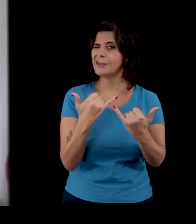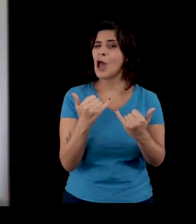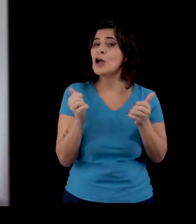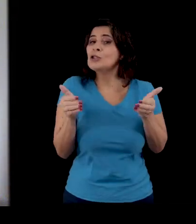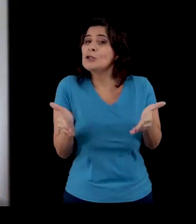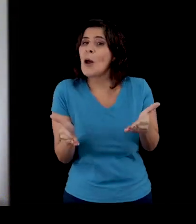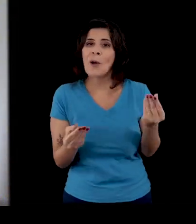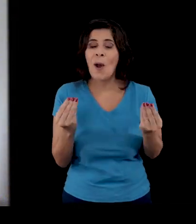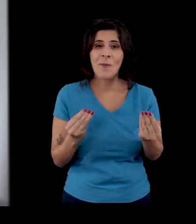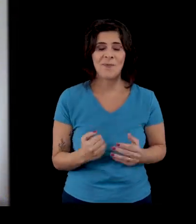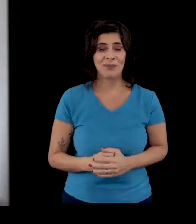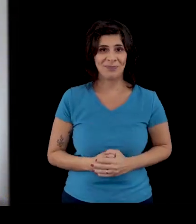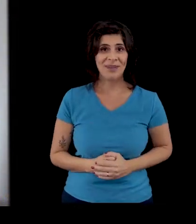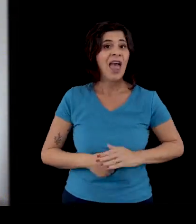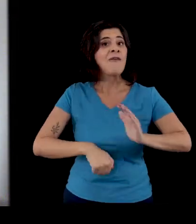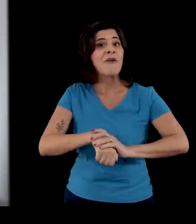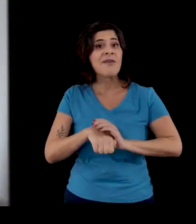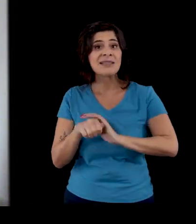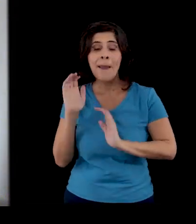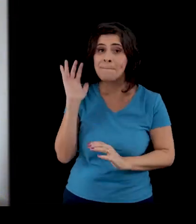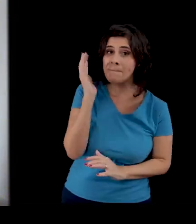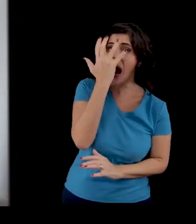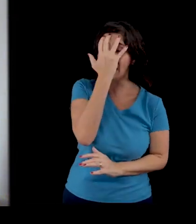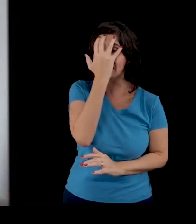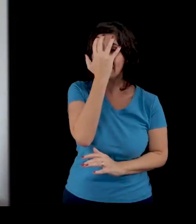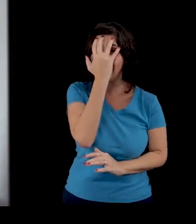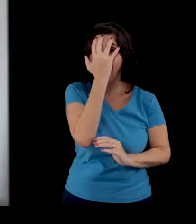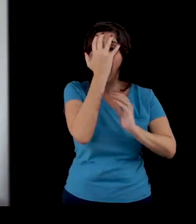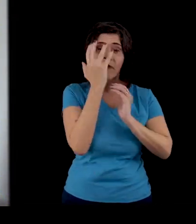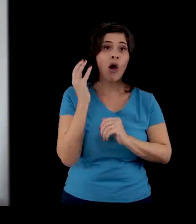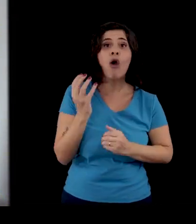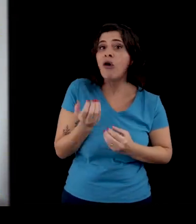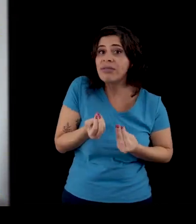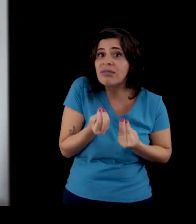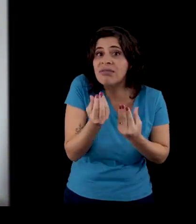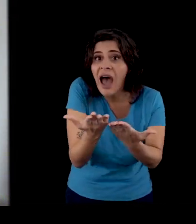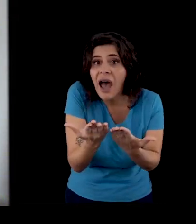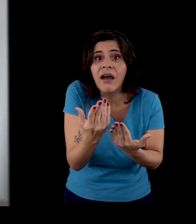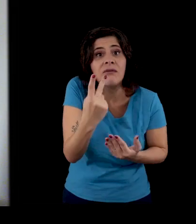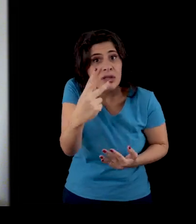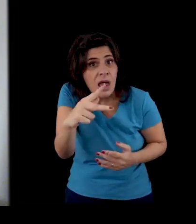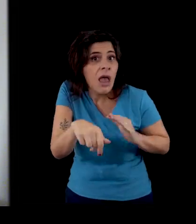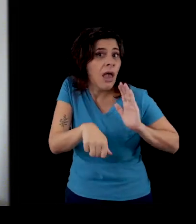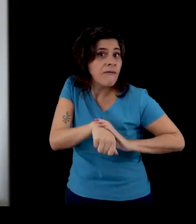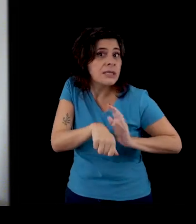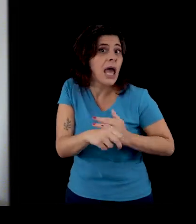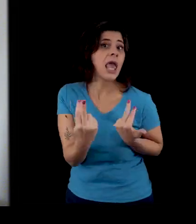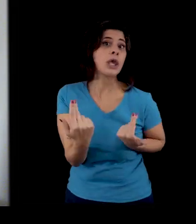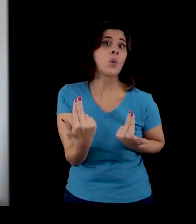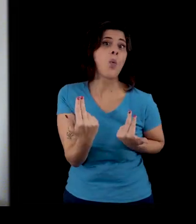vou vestir uma máscara e vou passar para vocês. Vocês vão ter de fazer a mesma máscara